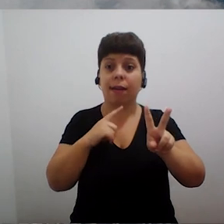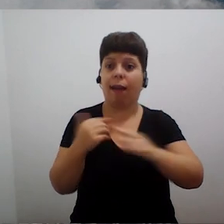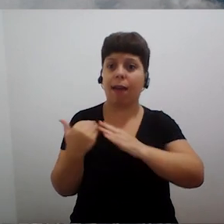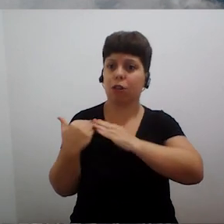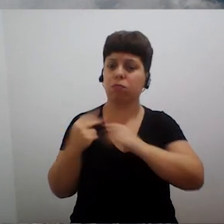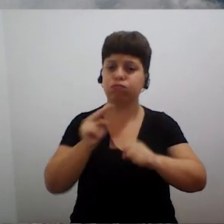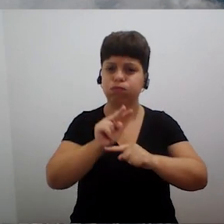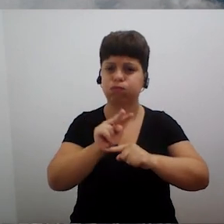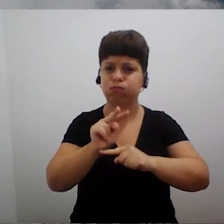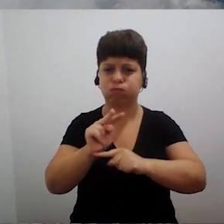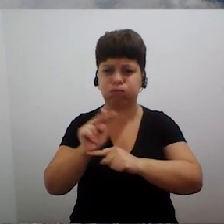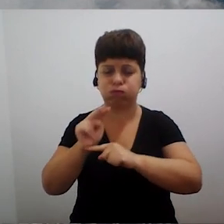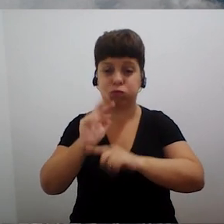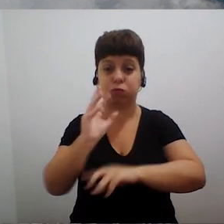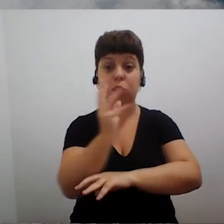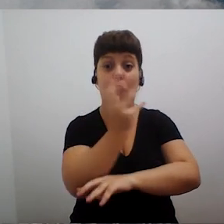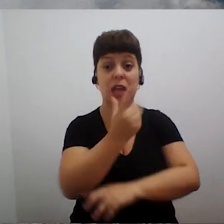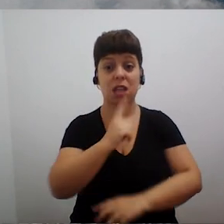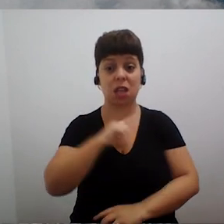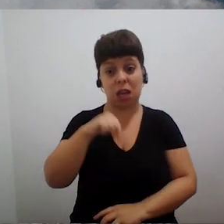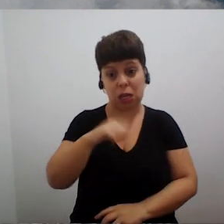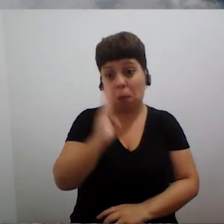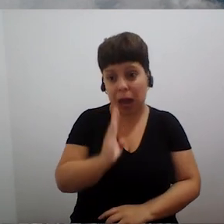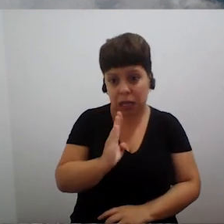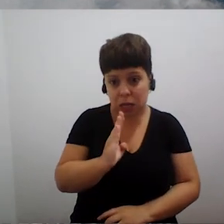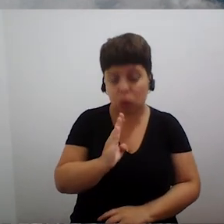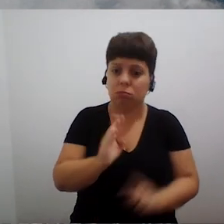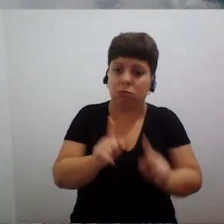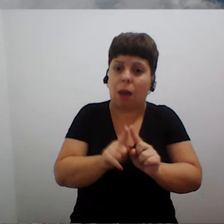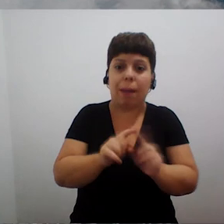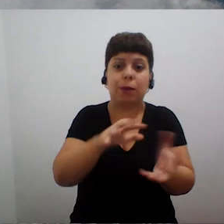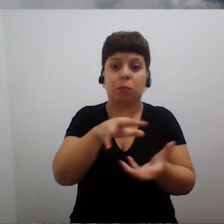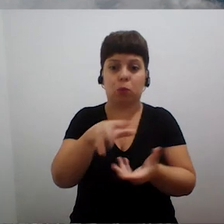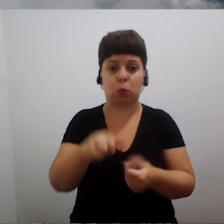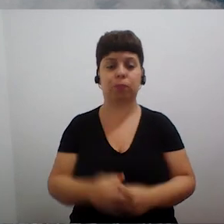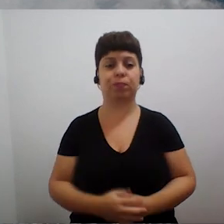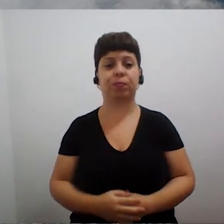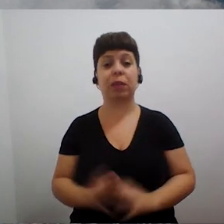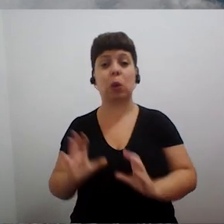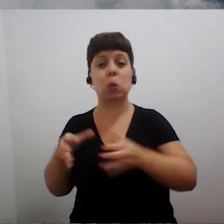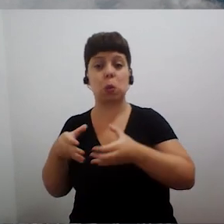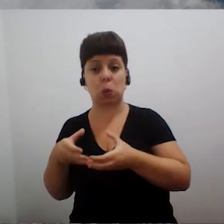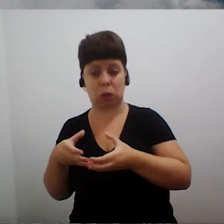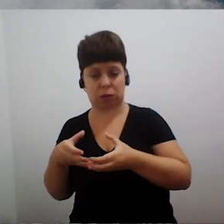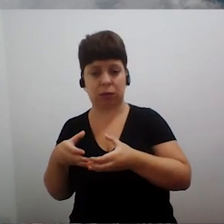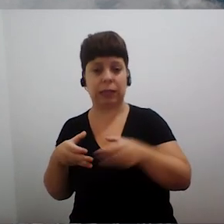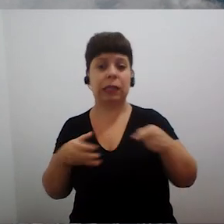dessas florestas existentes no Brasil e no mundo. E a conexão dessa da nossa iniciativa com a questão do oceano